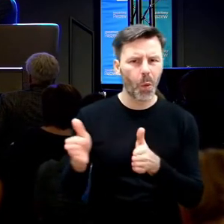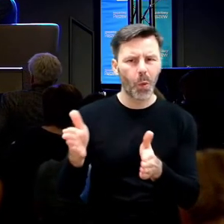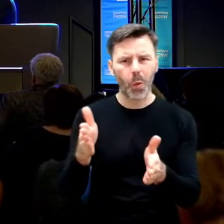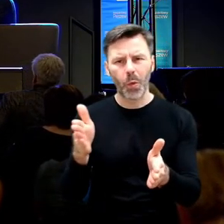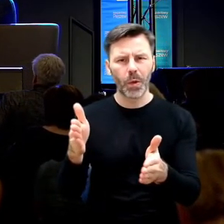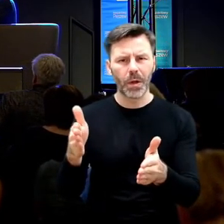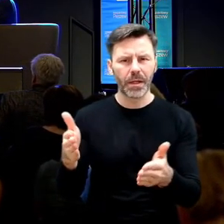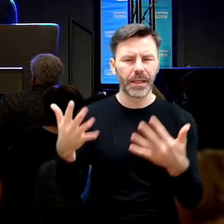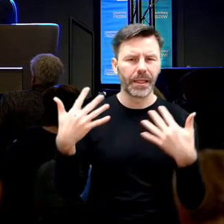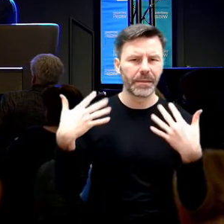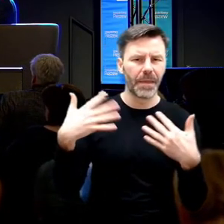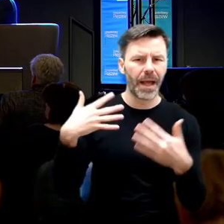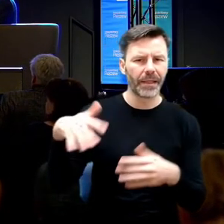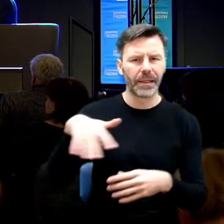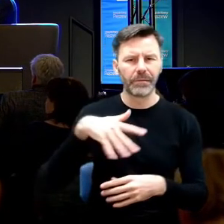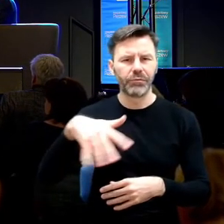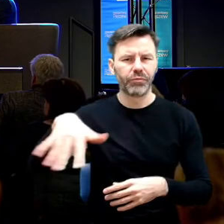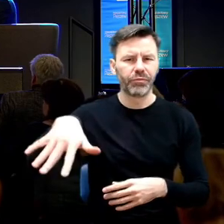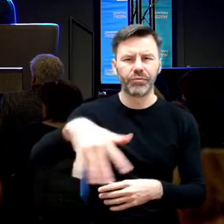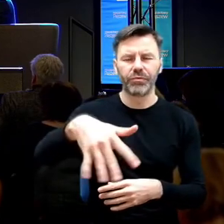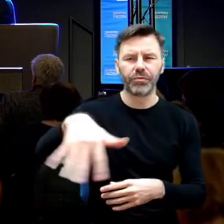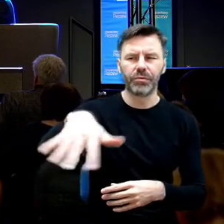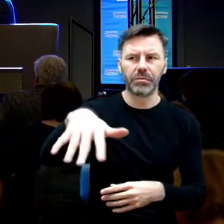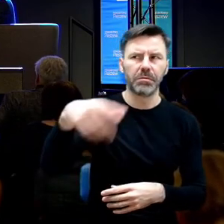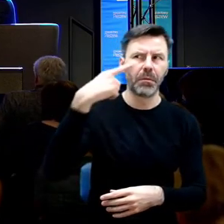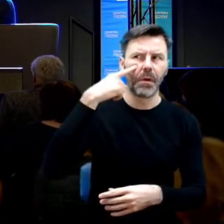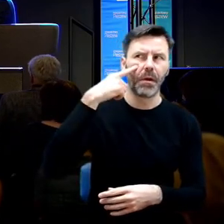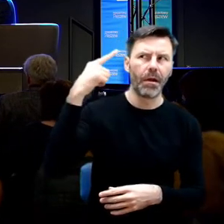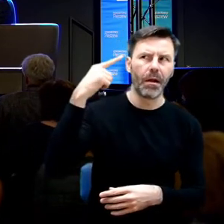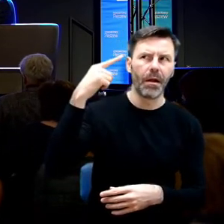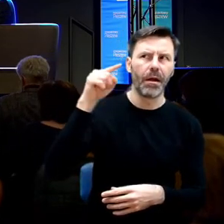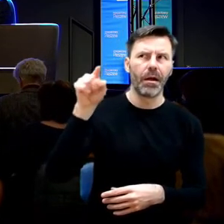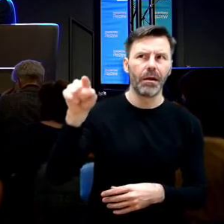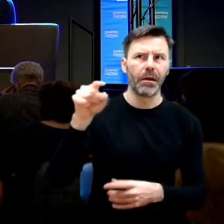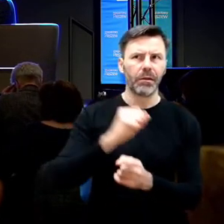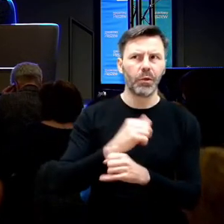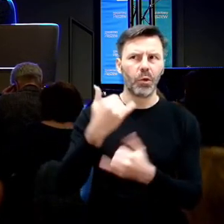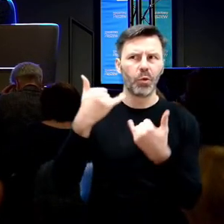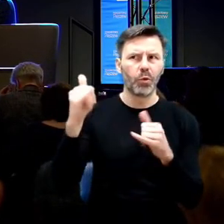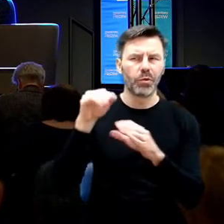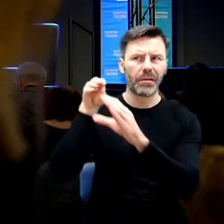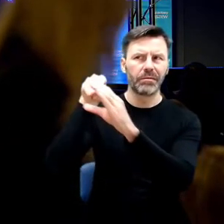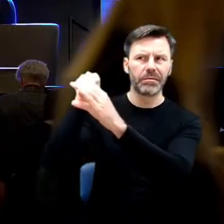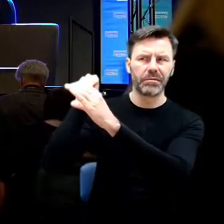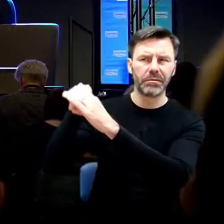że tak jak widzimy w przestrzeni miasta różne inwestycje i czasami mamy takie szyldy,